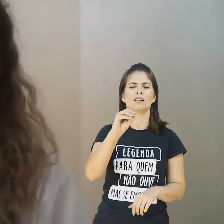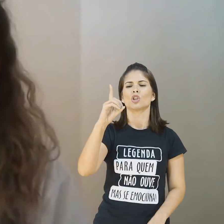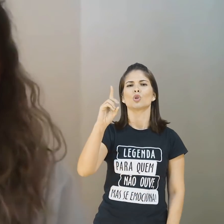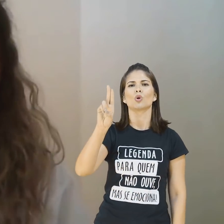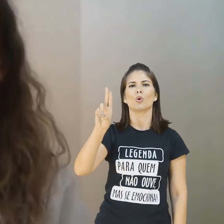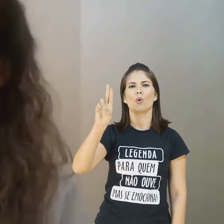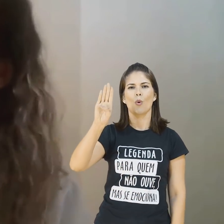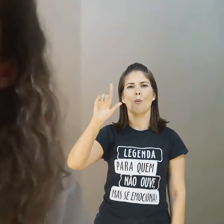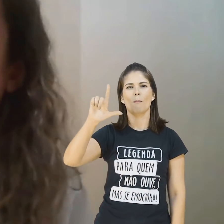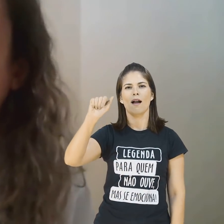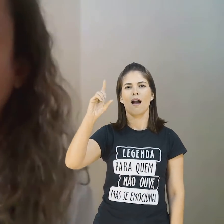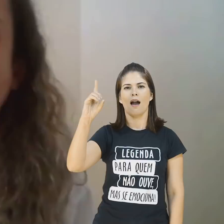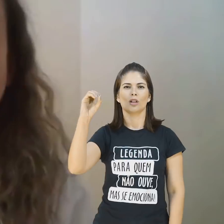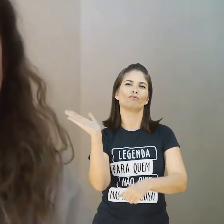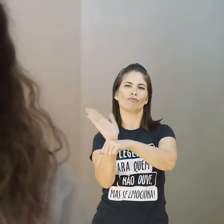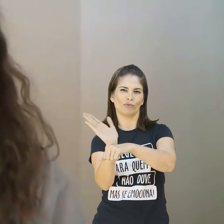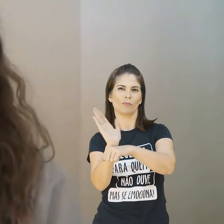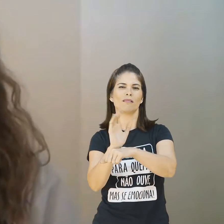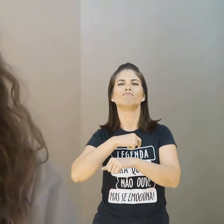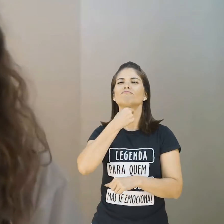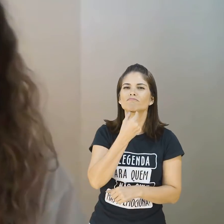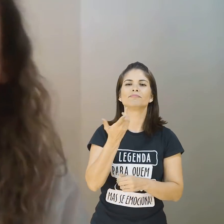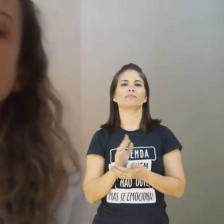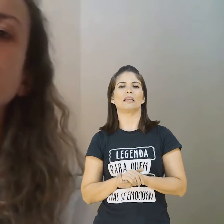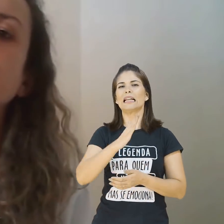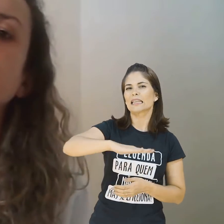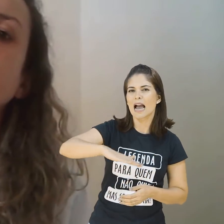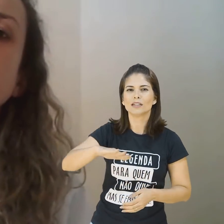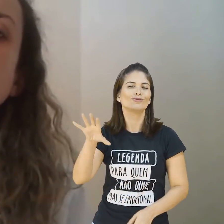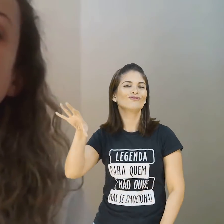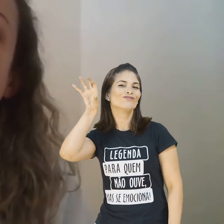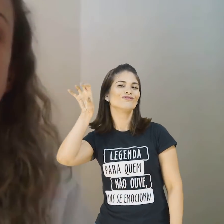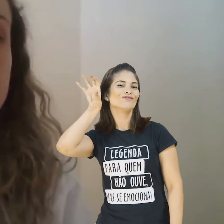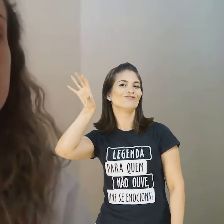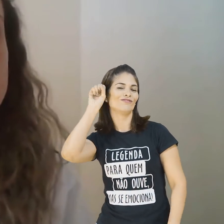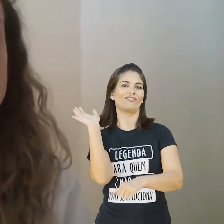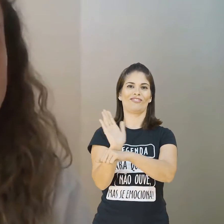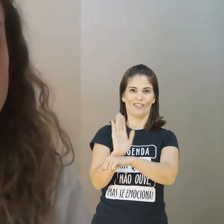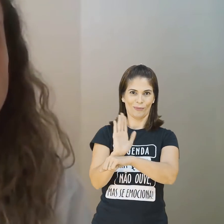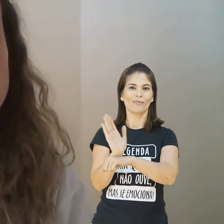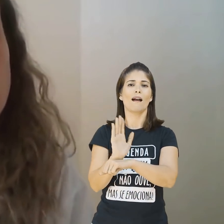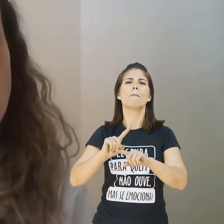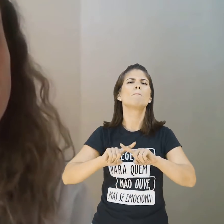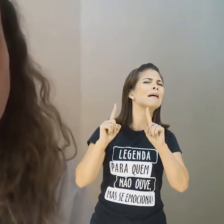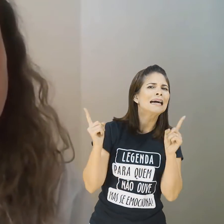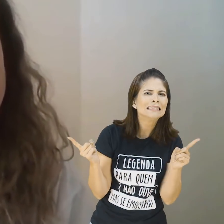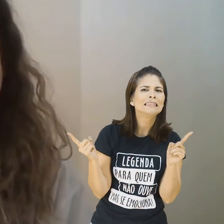Então é melhor colocar um filme dublado e as crianças escutam o filme.